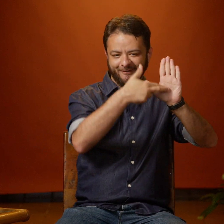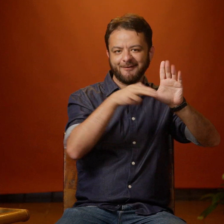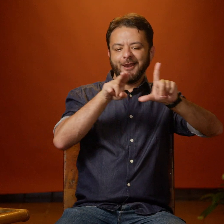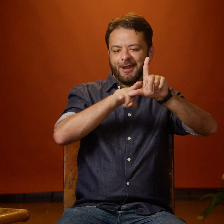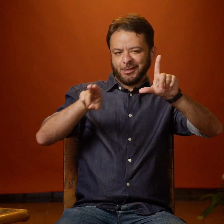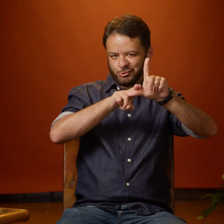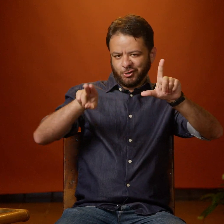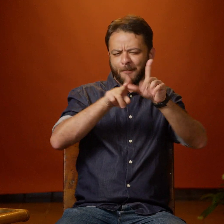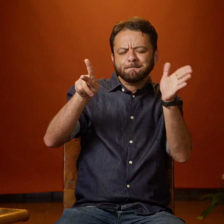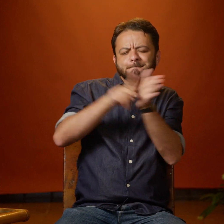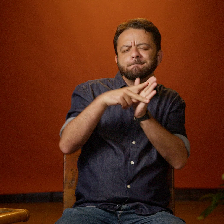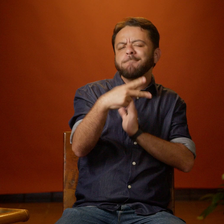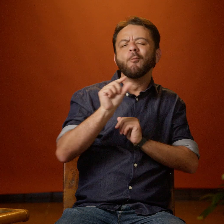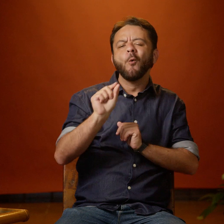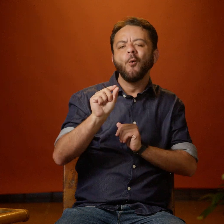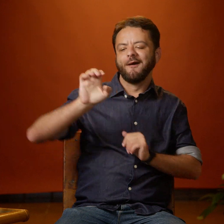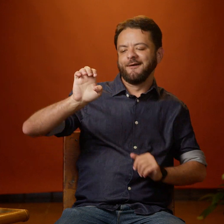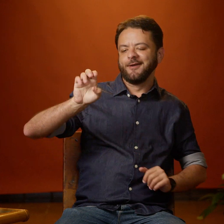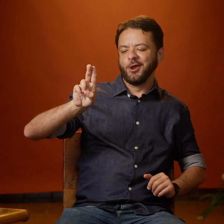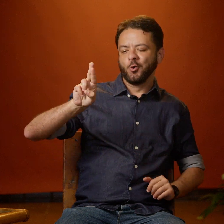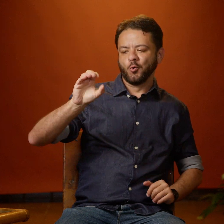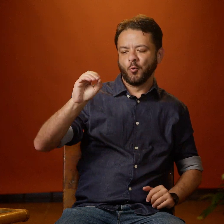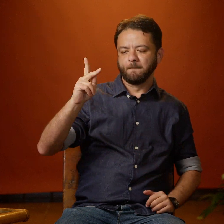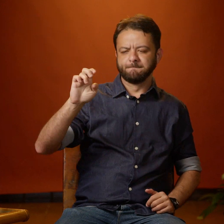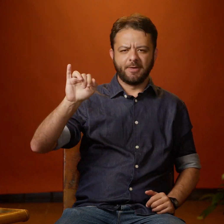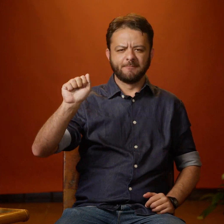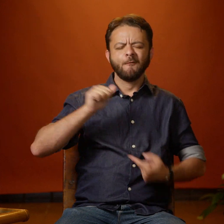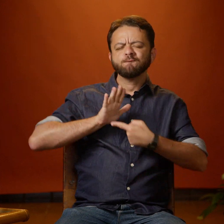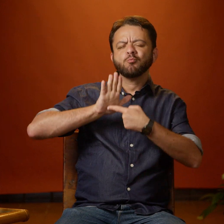os nossos segundos/ frames devem ser de 2 segundos a 2 segundos e 20